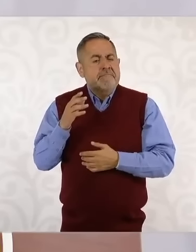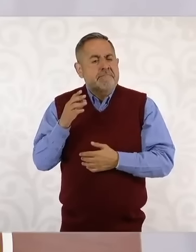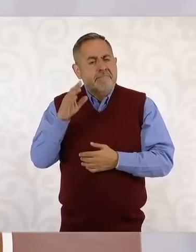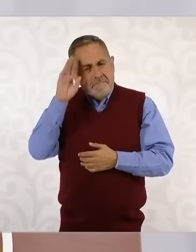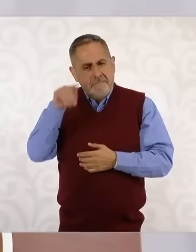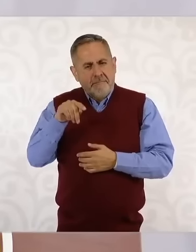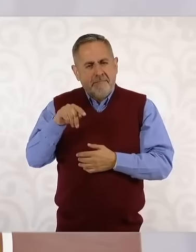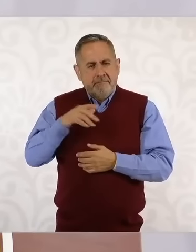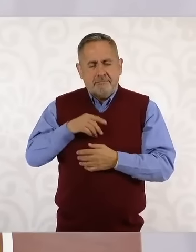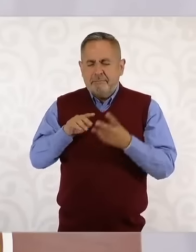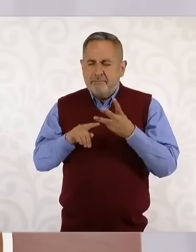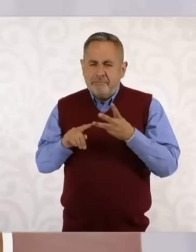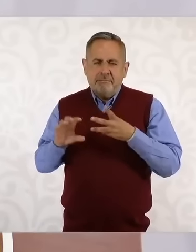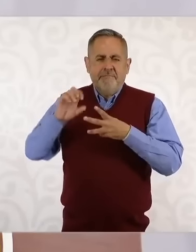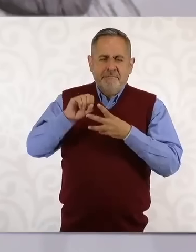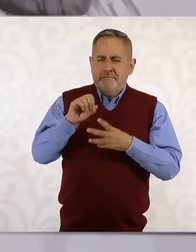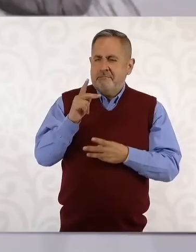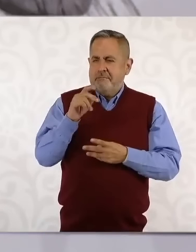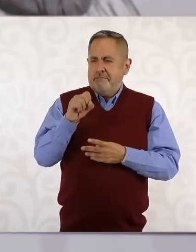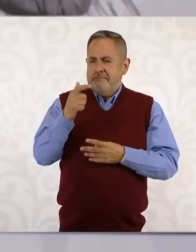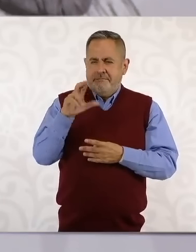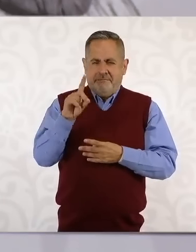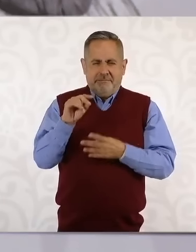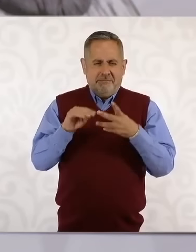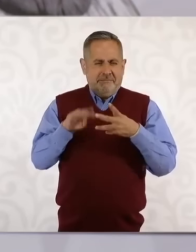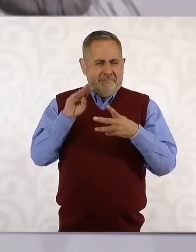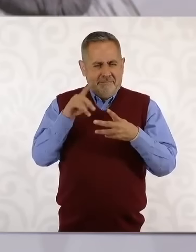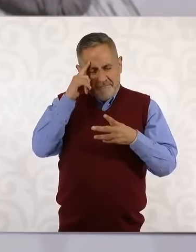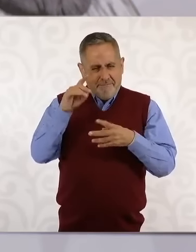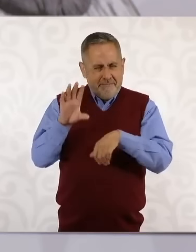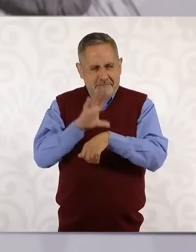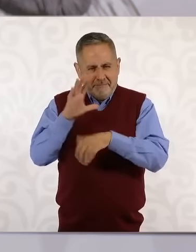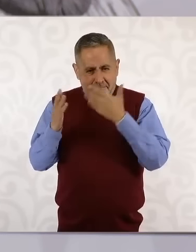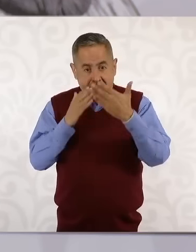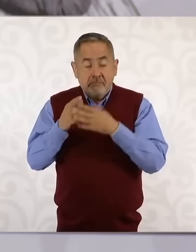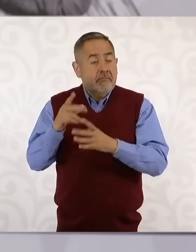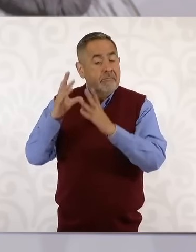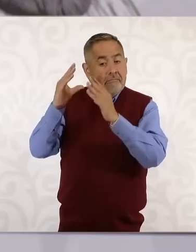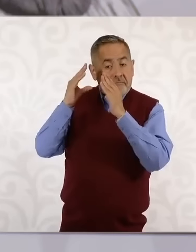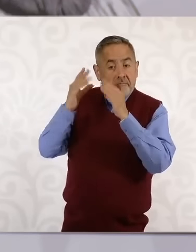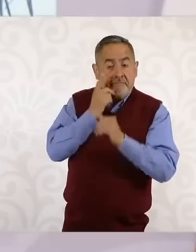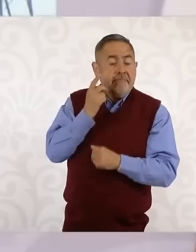Bueno, tengo un posgrado de energía. Eh, y eso nos enseñaba, nos decían,